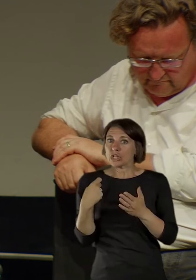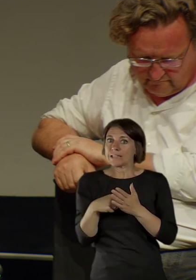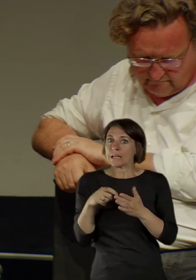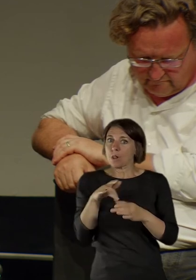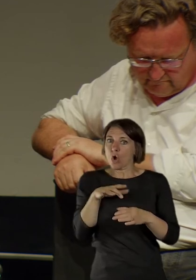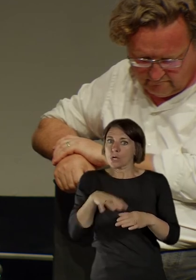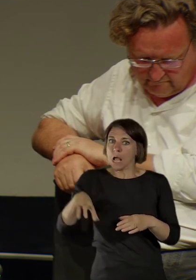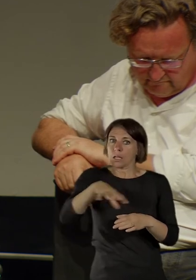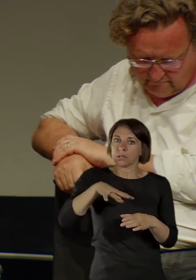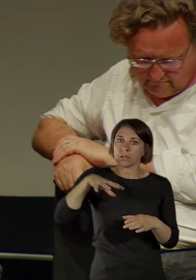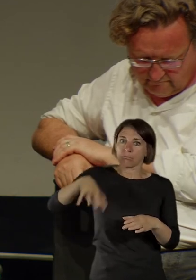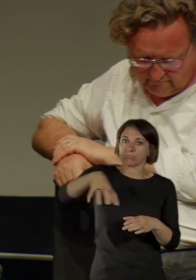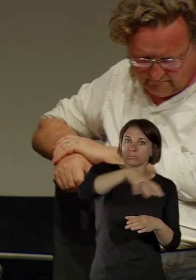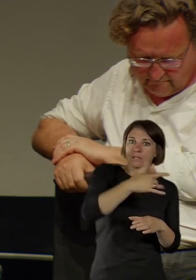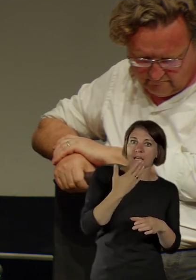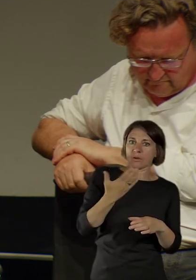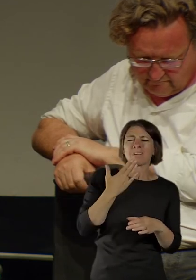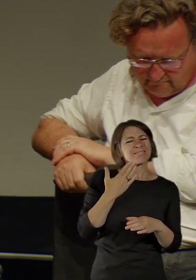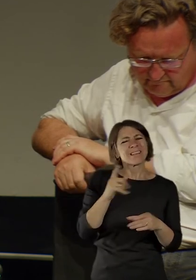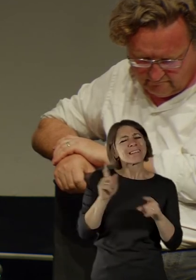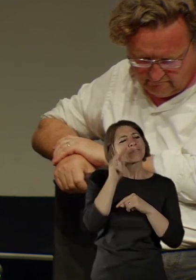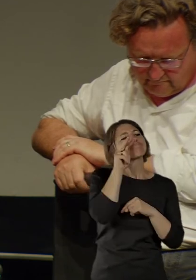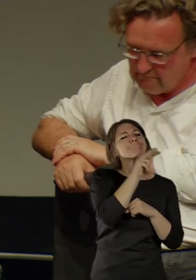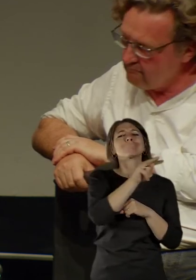Ale je to i o kompozici a o obrazu města a o nějakém navazování na minulost.